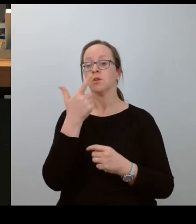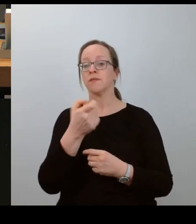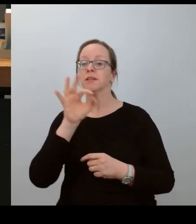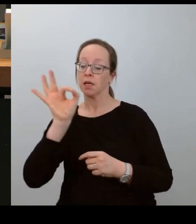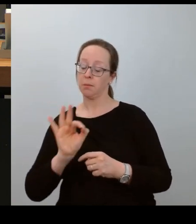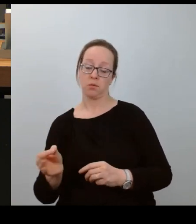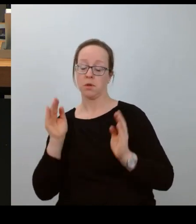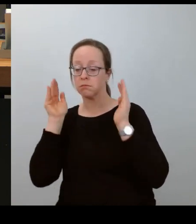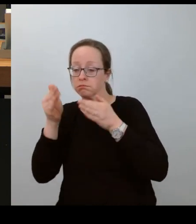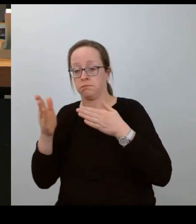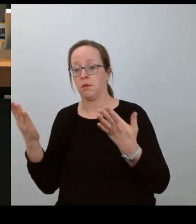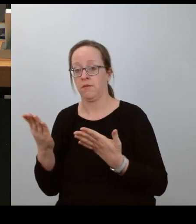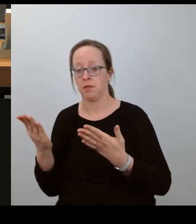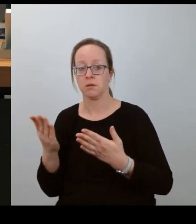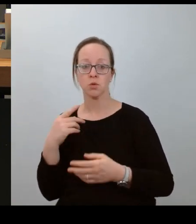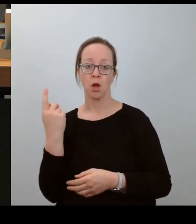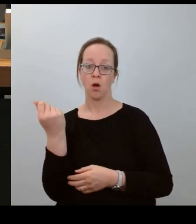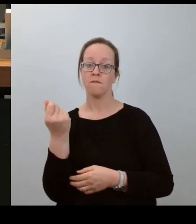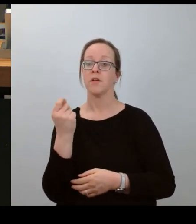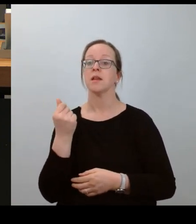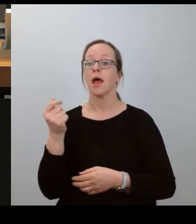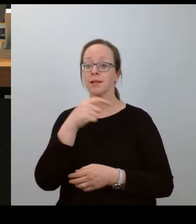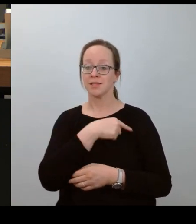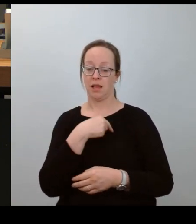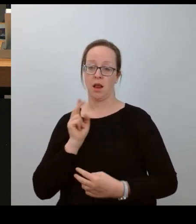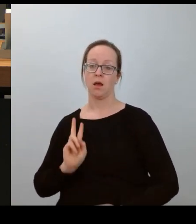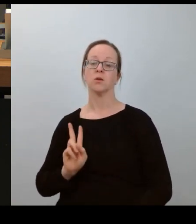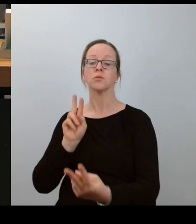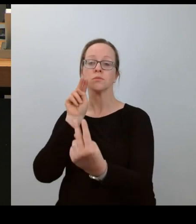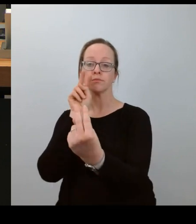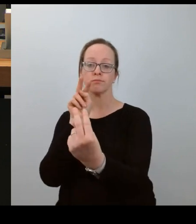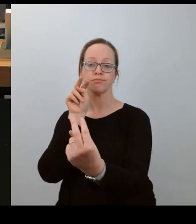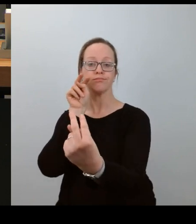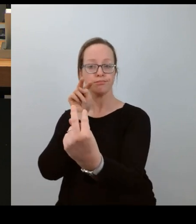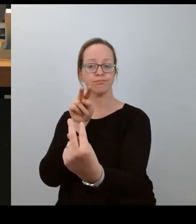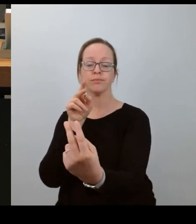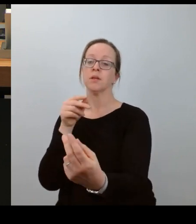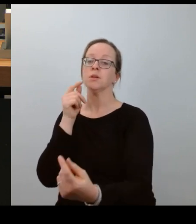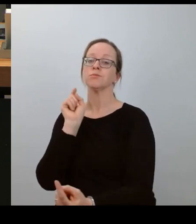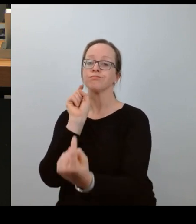insgesamt erreichen wollen, dann sehe ich da überhaupt keine Probleme, dann setzen wir entsprechende Prioritäten.